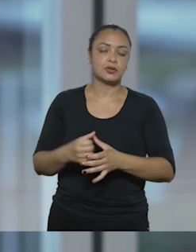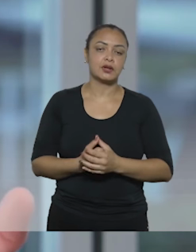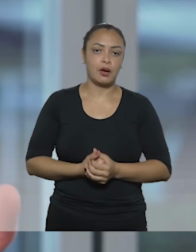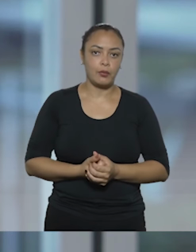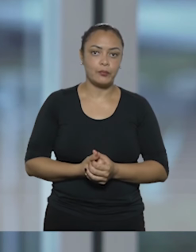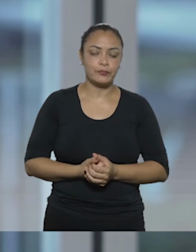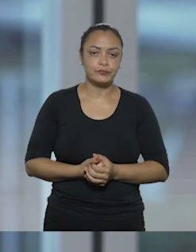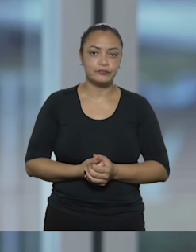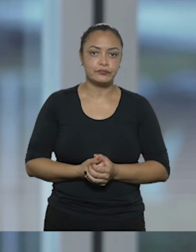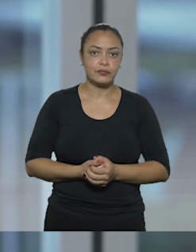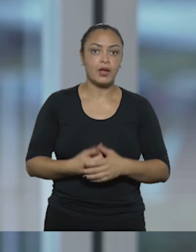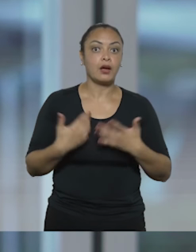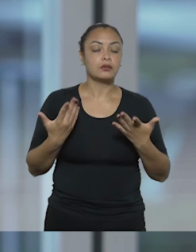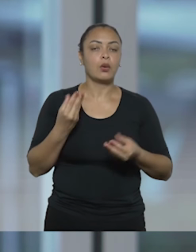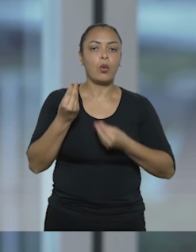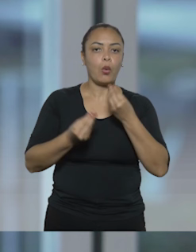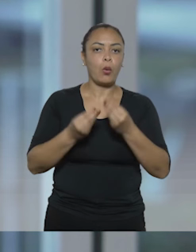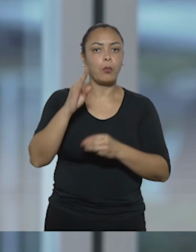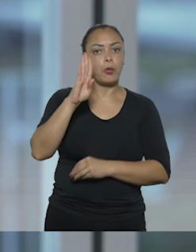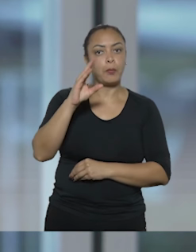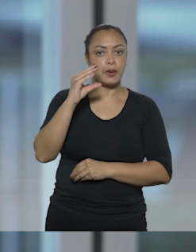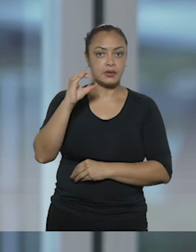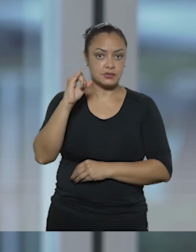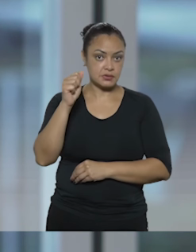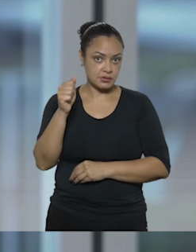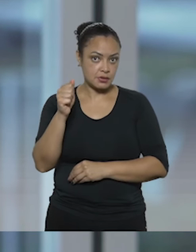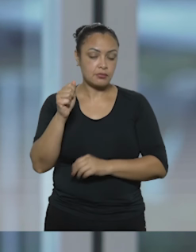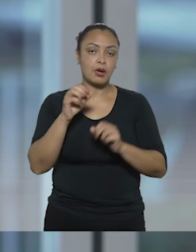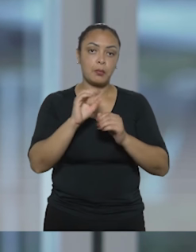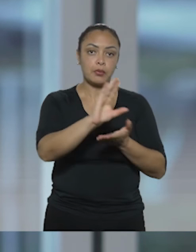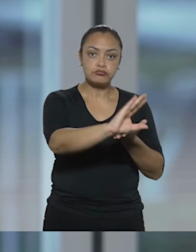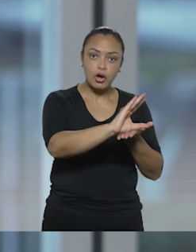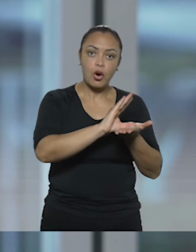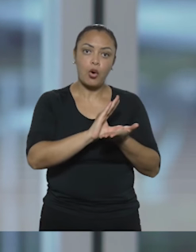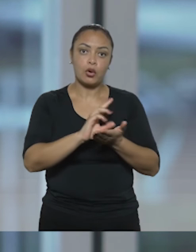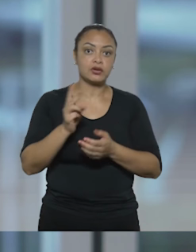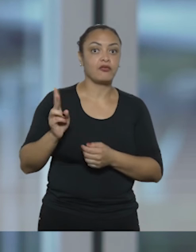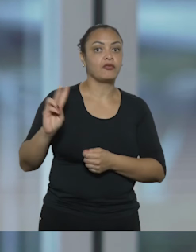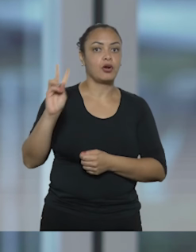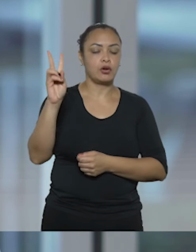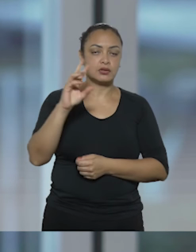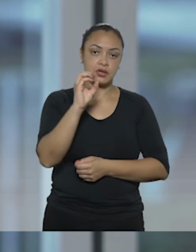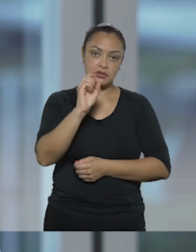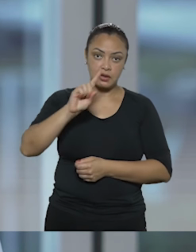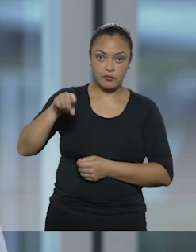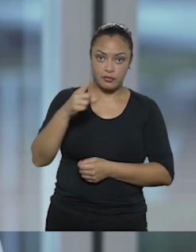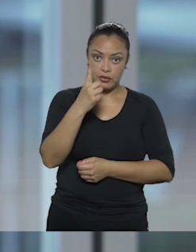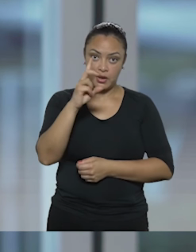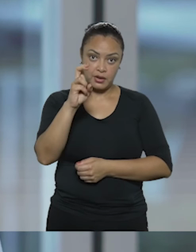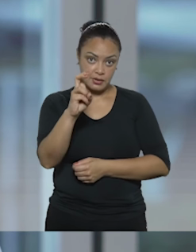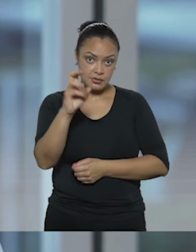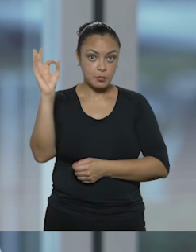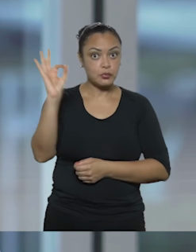Falando agora do desempenho do BCIA, a cota patrimonial apresentou valorização de 0,15%